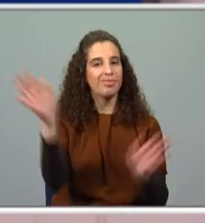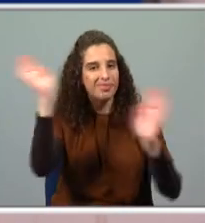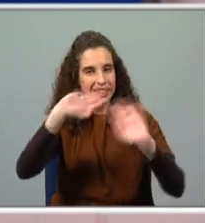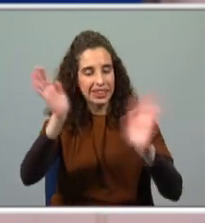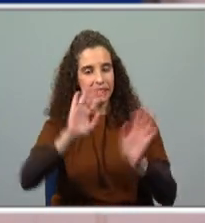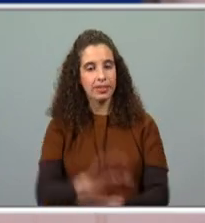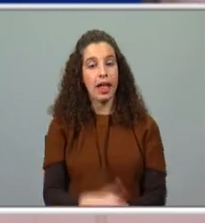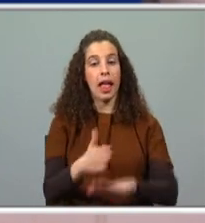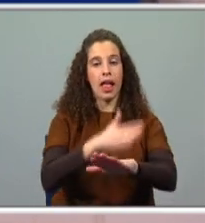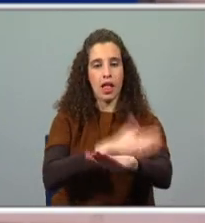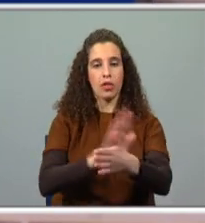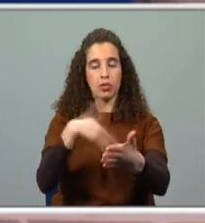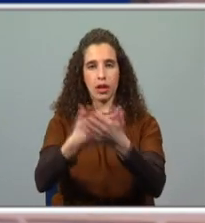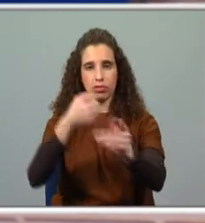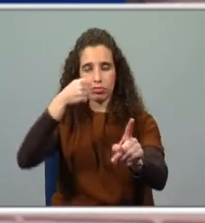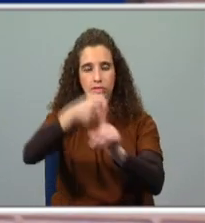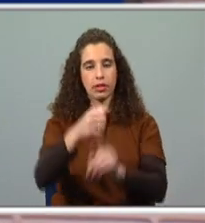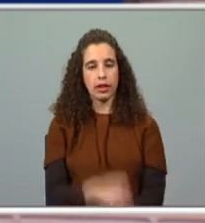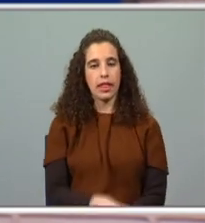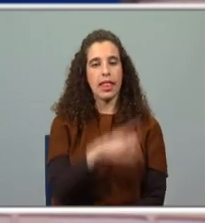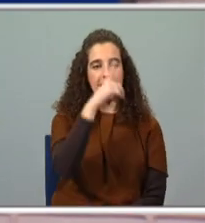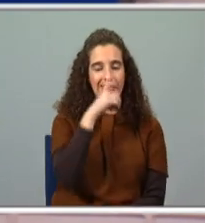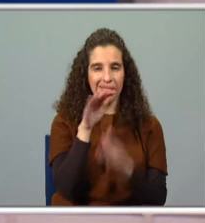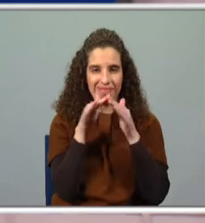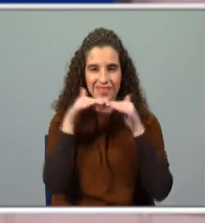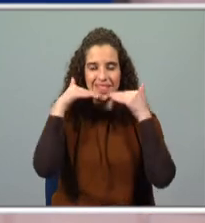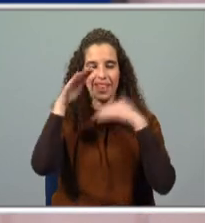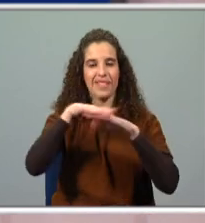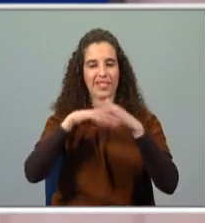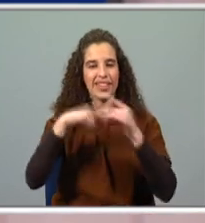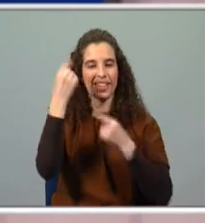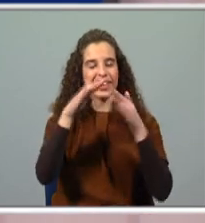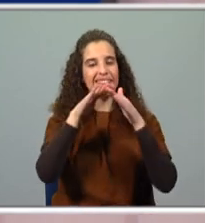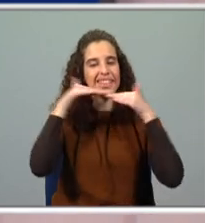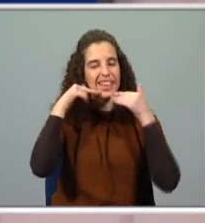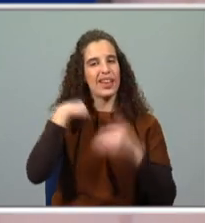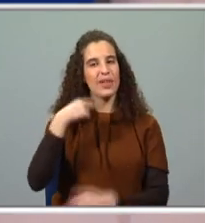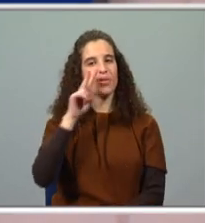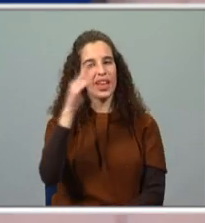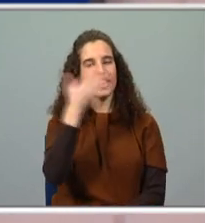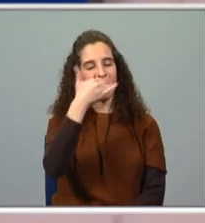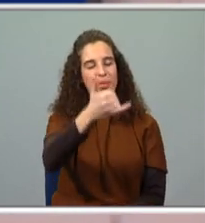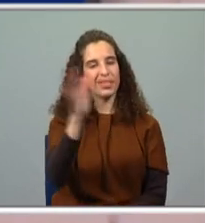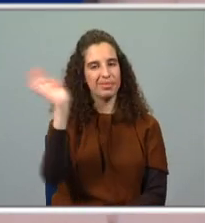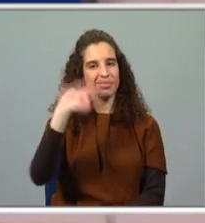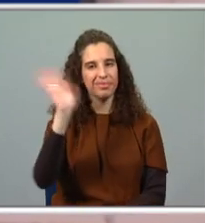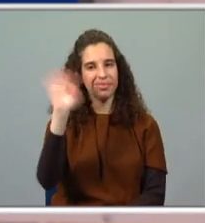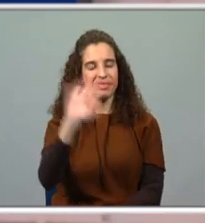antes vou deixar só um desafio não te esqueças de sorrir e fazer alguém sorrir 在我離開之前只是一個挑戰，不是嗎？忘記微笑並使某人微笑 e eu vejo no próximo bloco 我在下一個街區看到